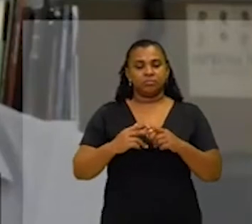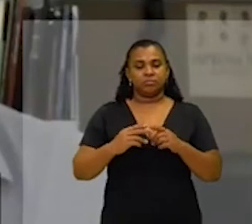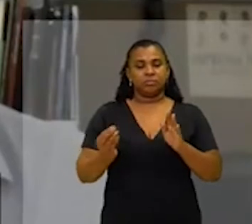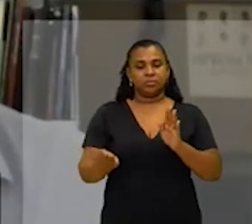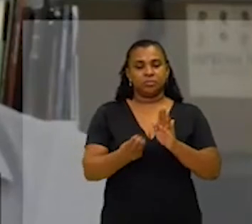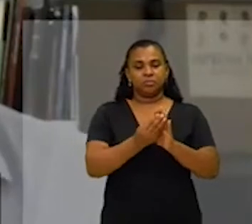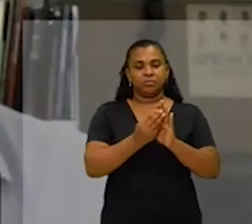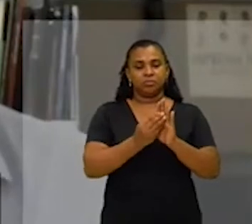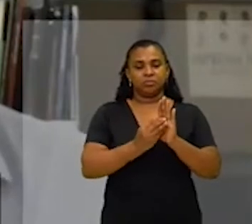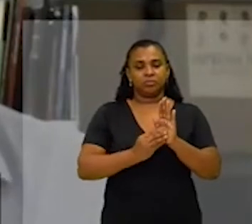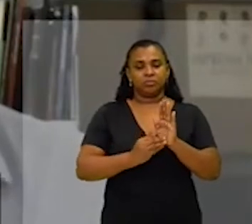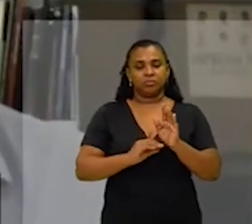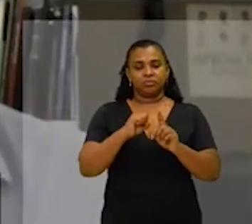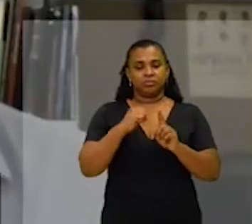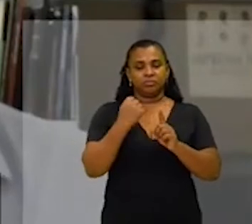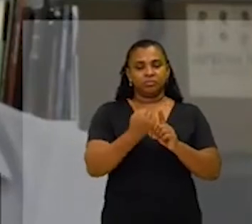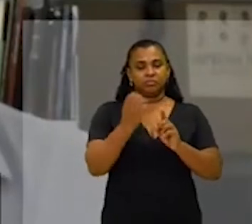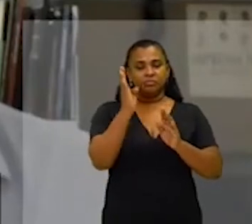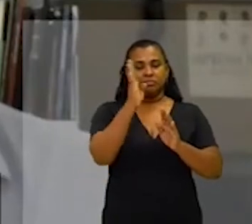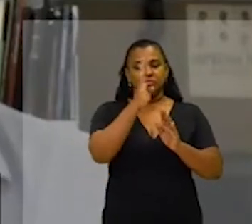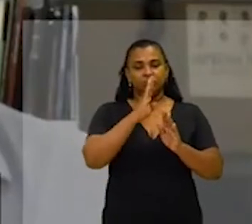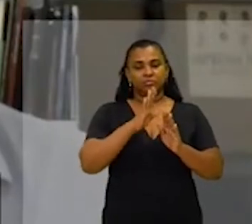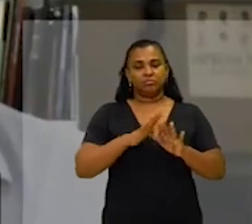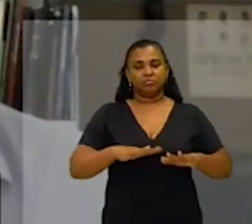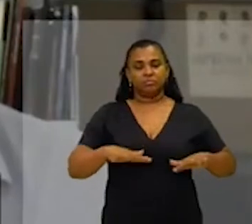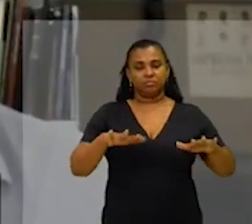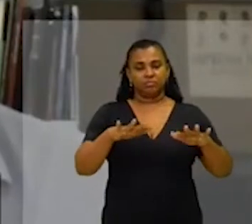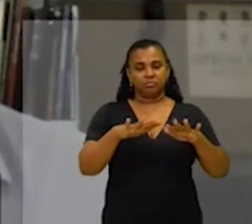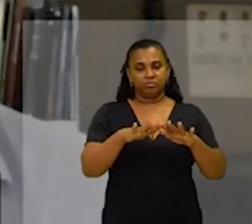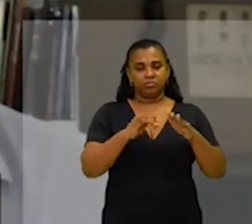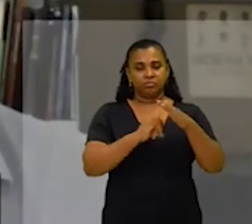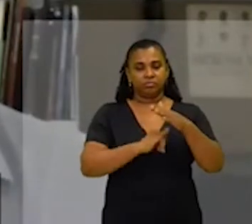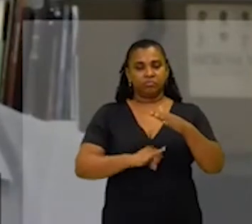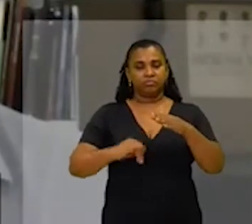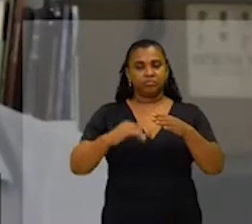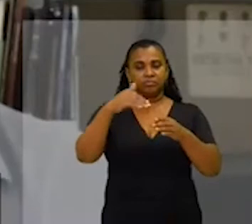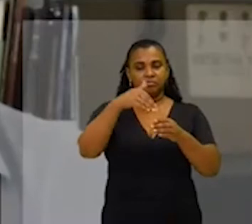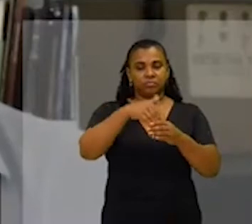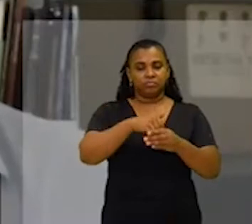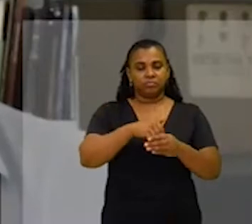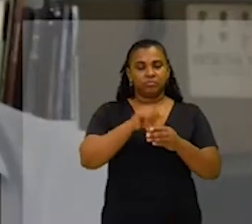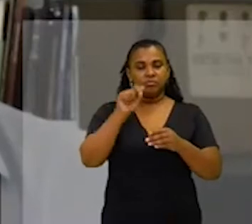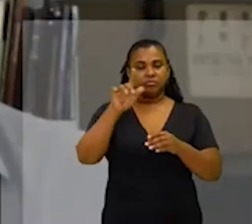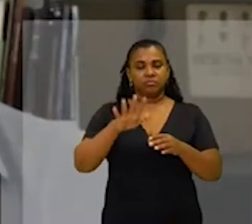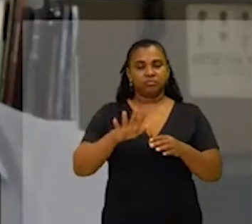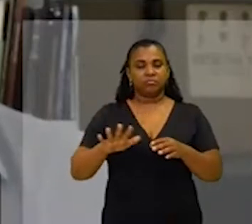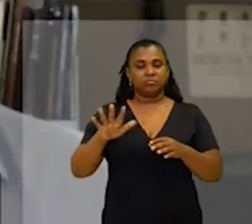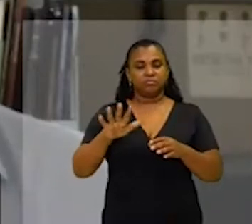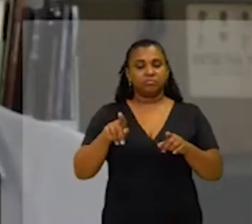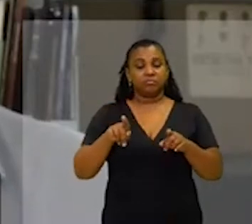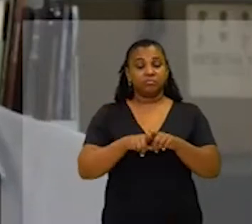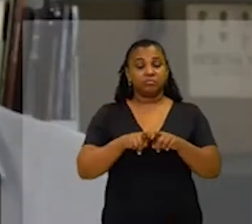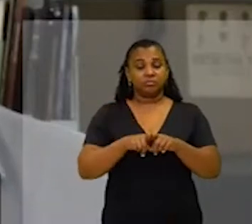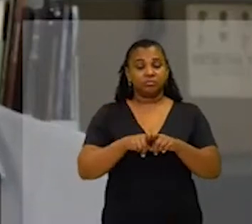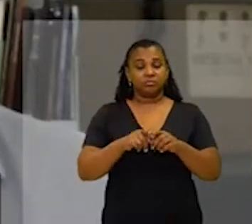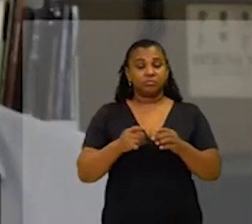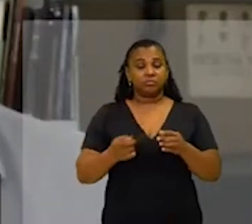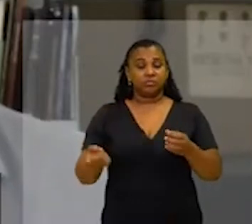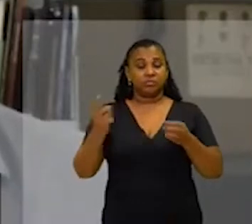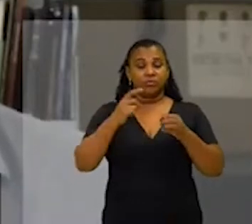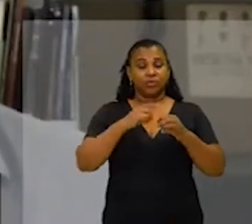sociedade brasileira como todo nas instituições em geral né e ia tomar algumas questões eu tenho aqui